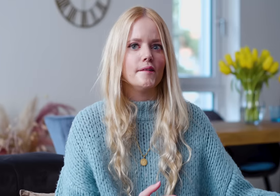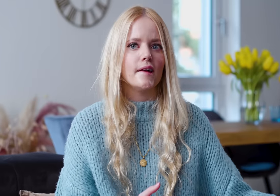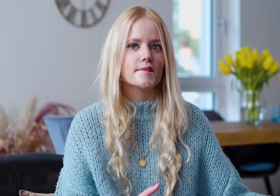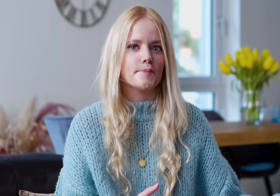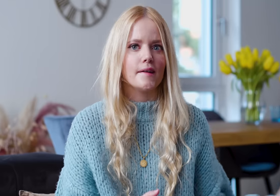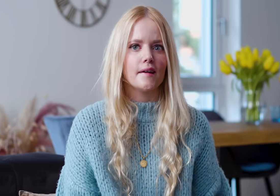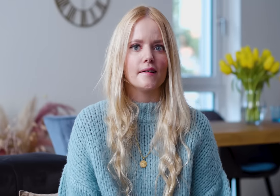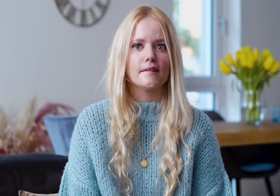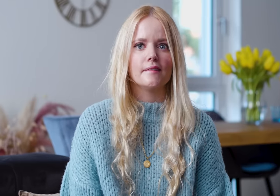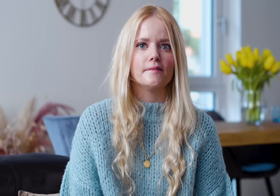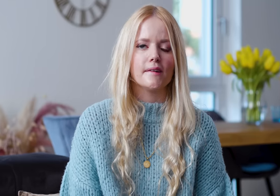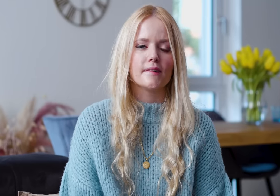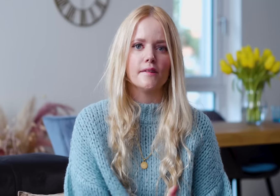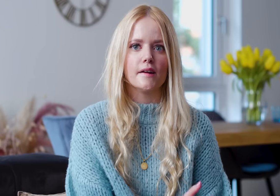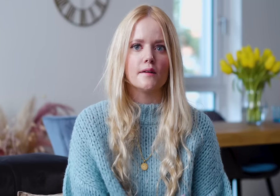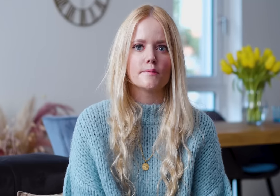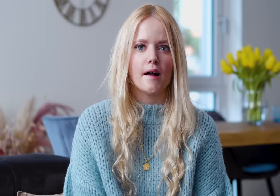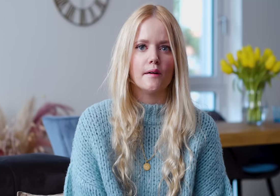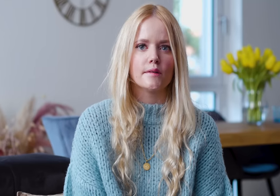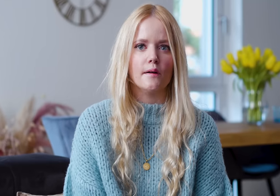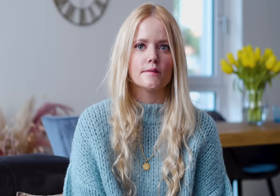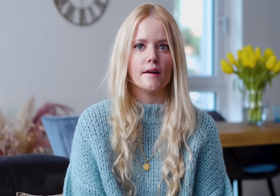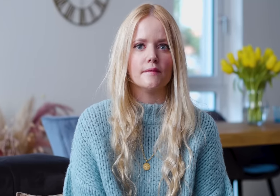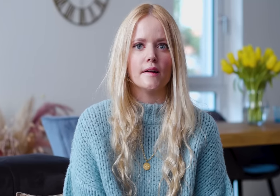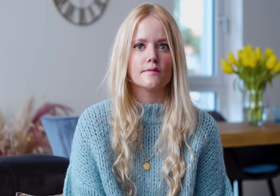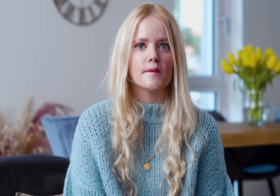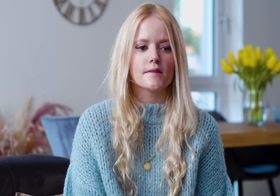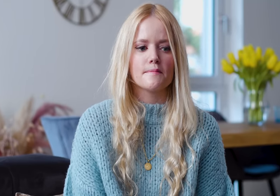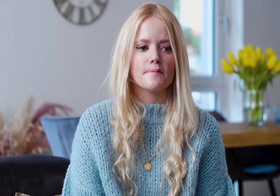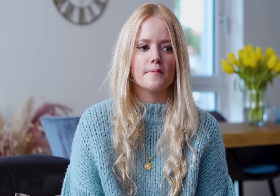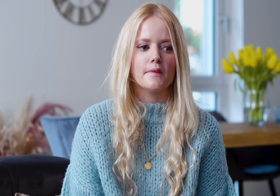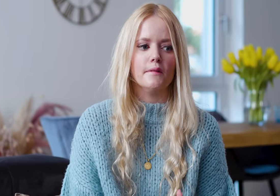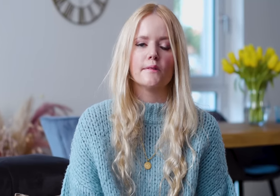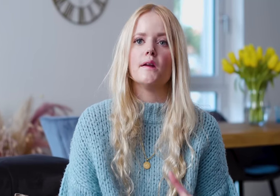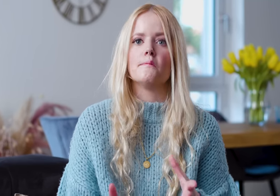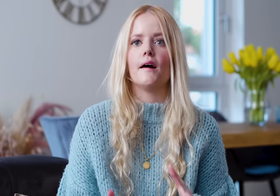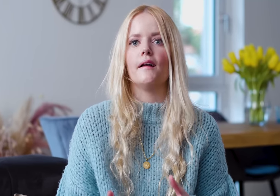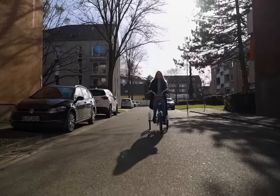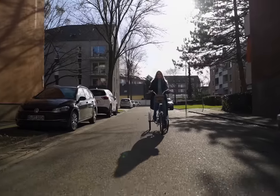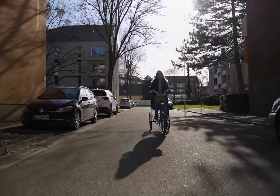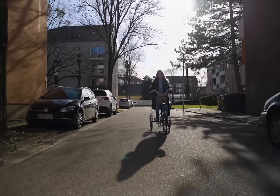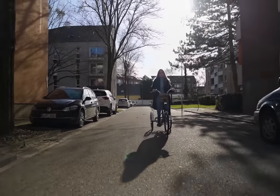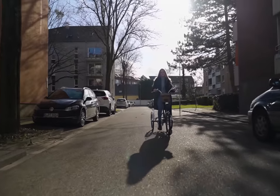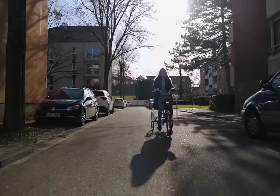Und dann später, wenn ich ausm Krankenhaus raus war, dann war das für mich ... dann war ich wieder normal.